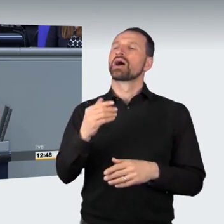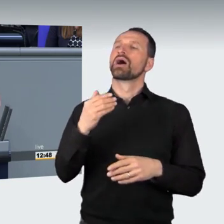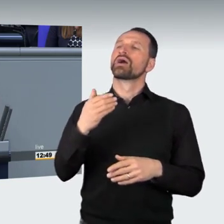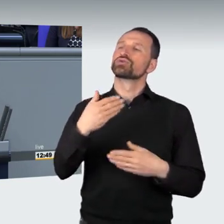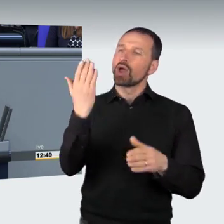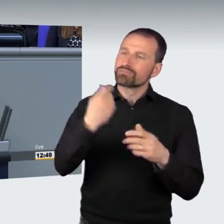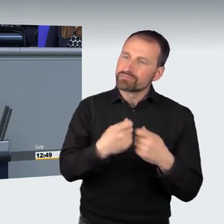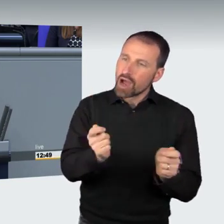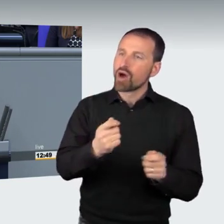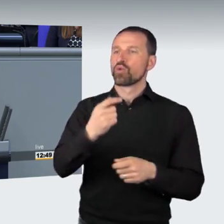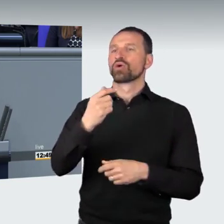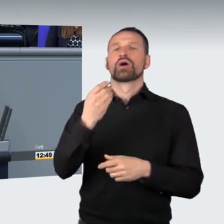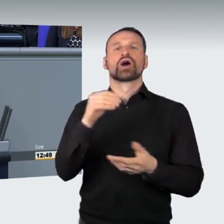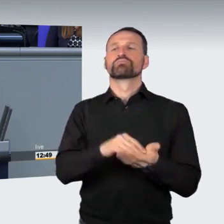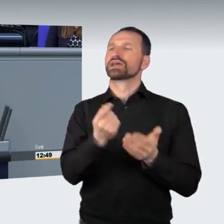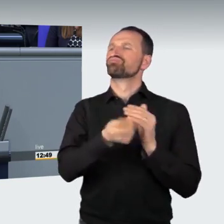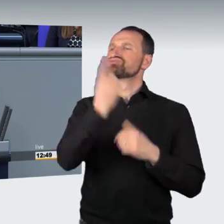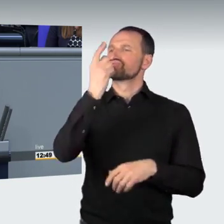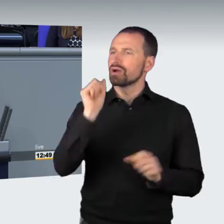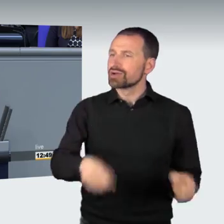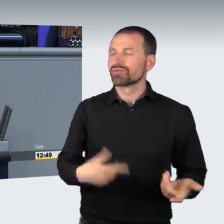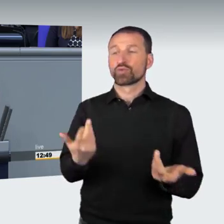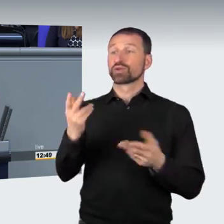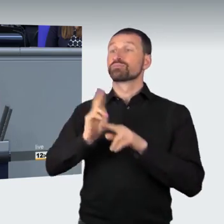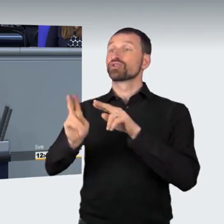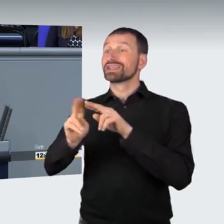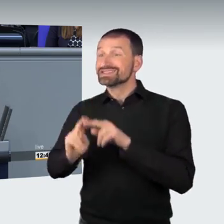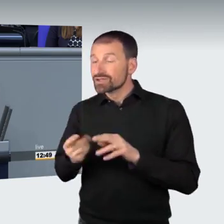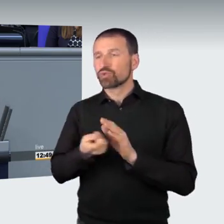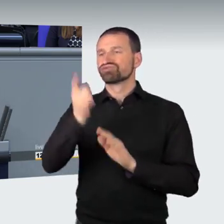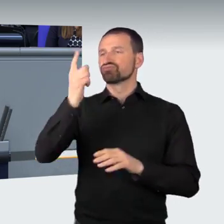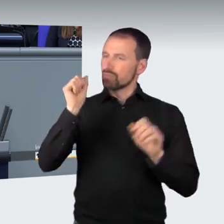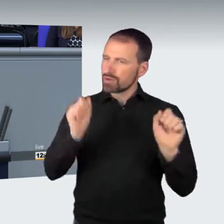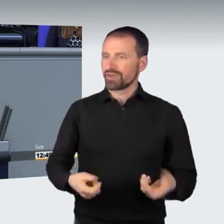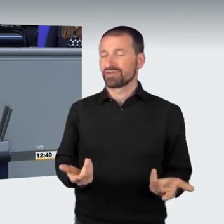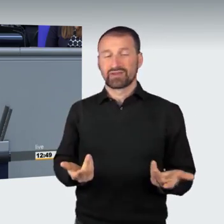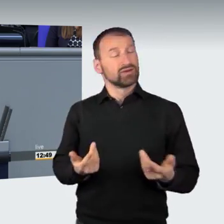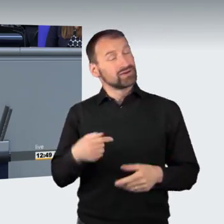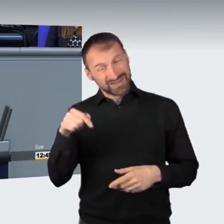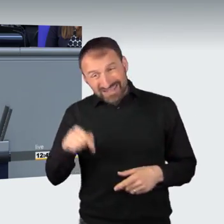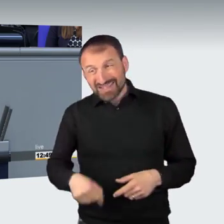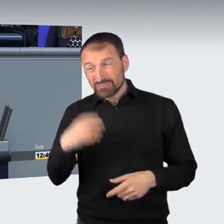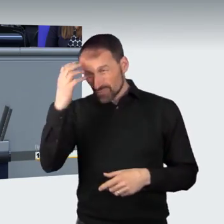Aktuell kann man in München davon ausgehen, dass 30 bis 50 Prozent der Mieterhöhungen durch Modernisierung entstehen.